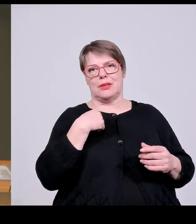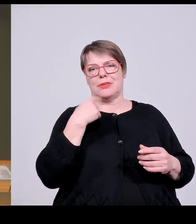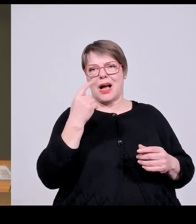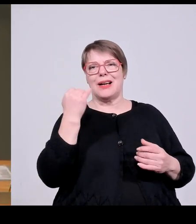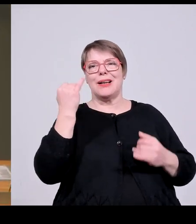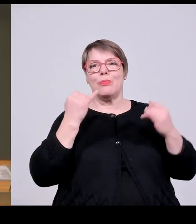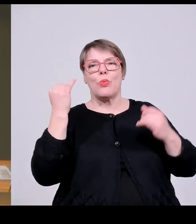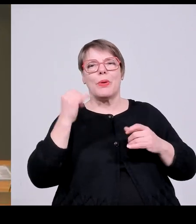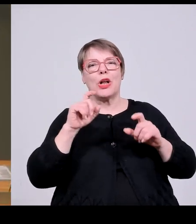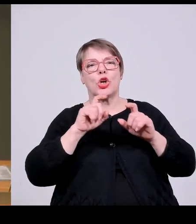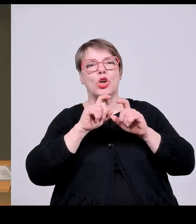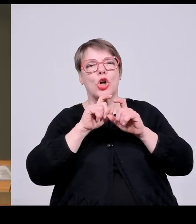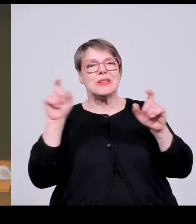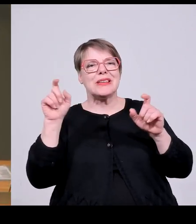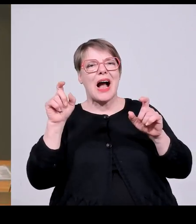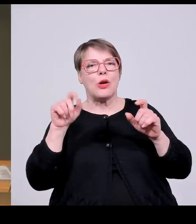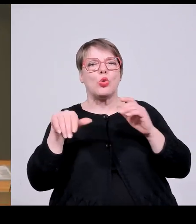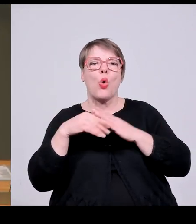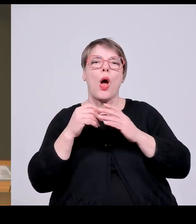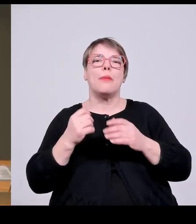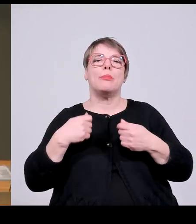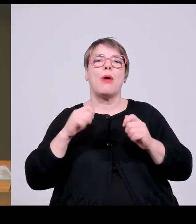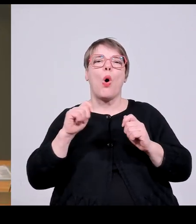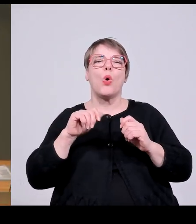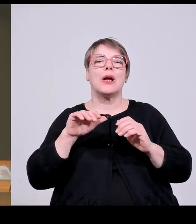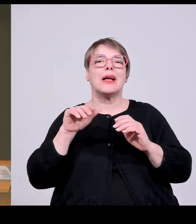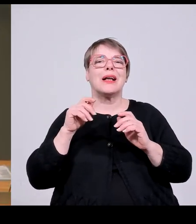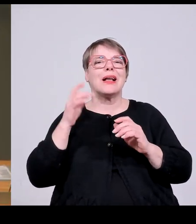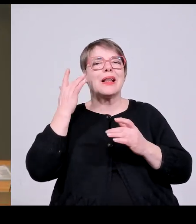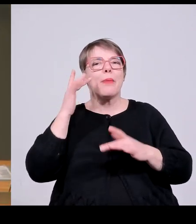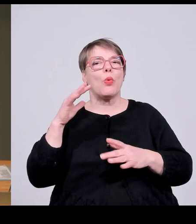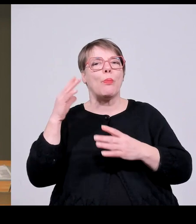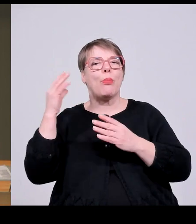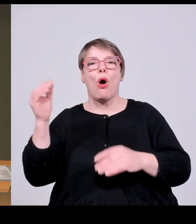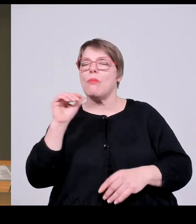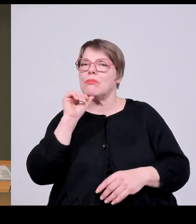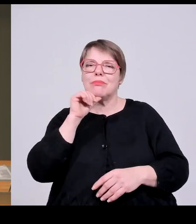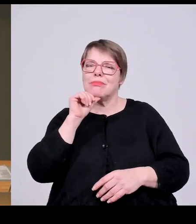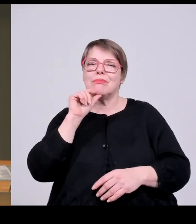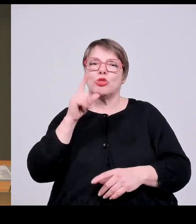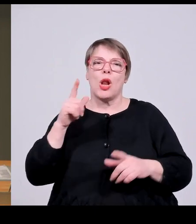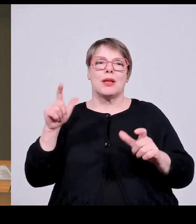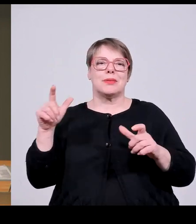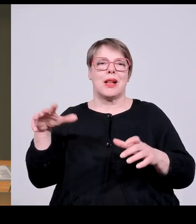Das ist die Priorität der Fraktion der SPD mit dem Tagesordnungspunkt 15. Beschlussempfehlung des Ausschusses für Gesundheit,